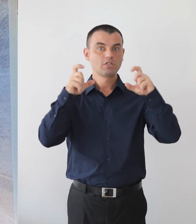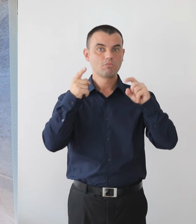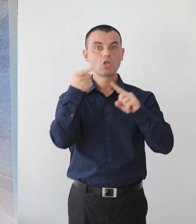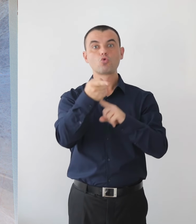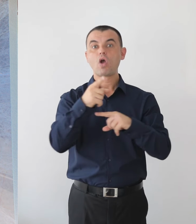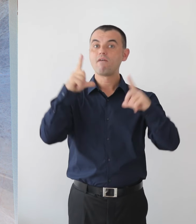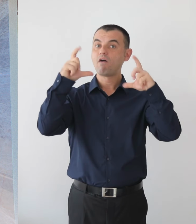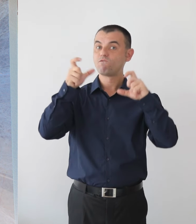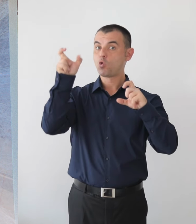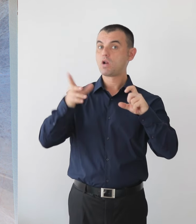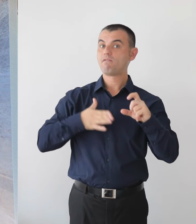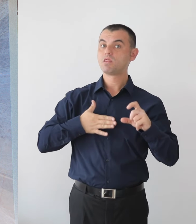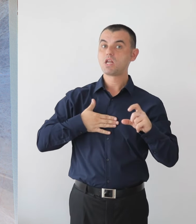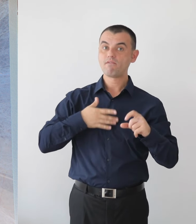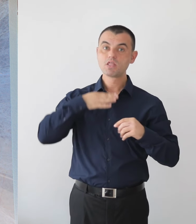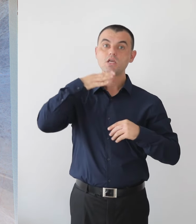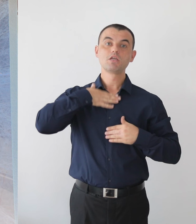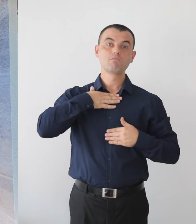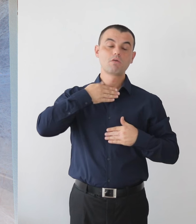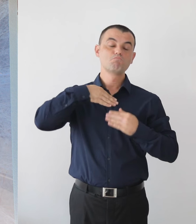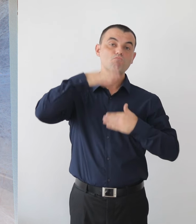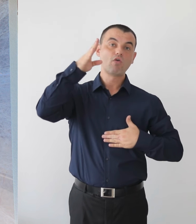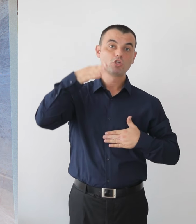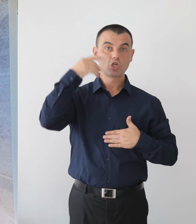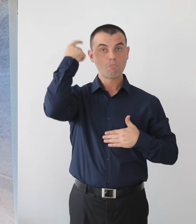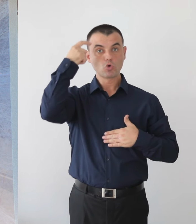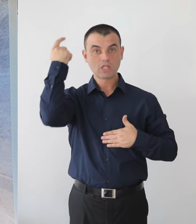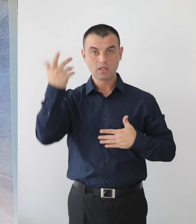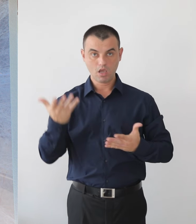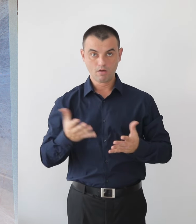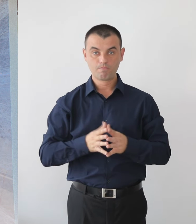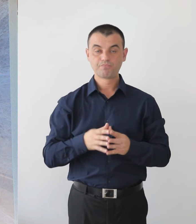тогава трябва да притежавате по-добри технически познания, за да настрои добре камерата.